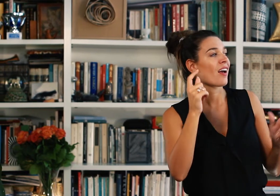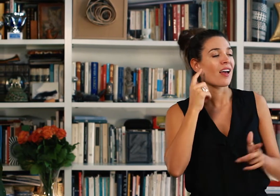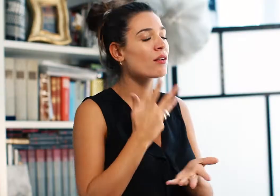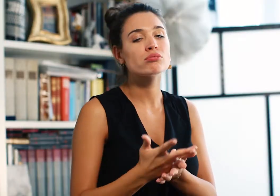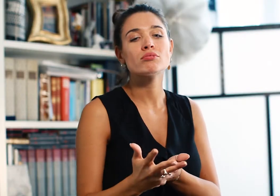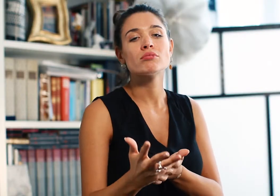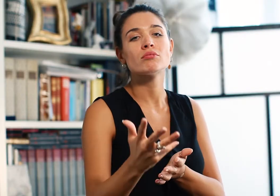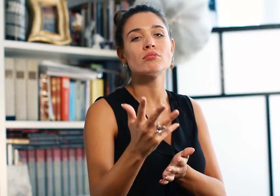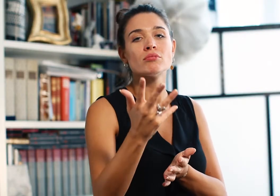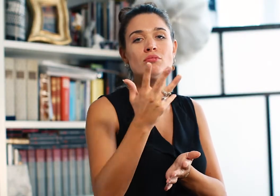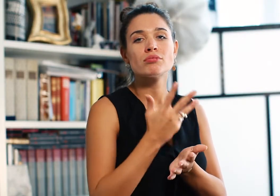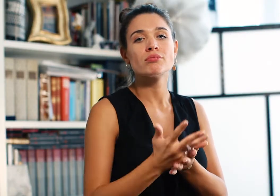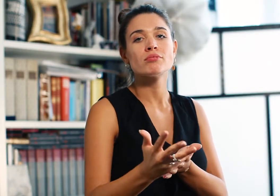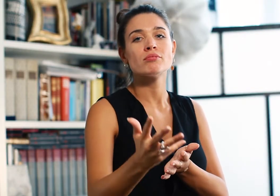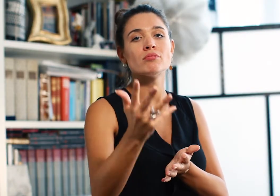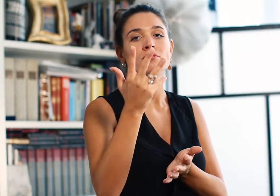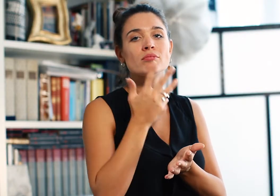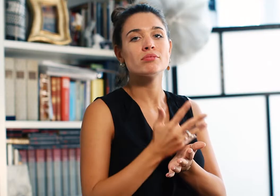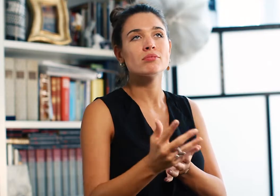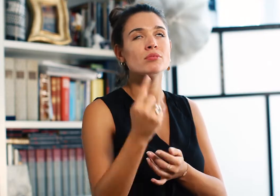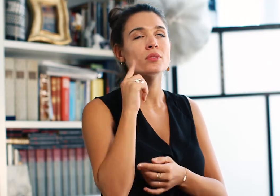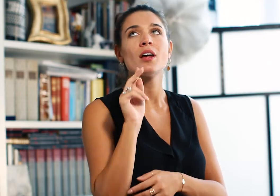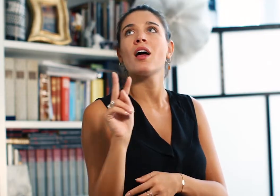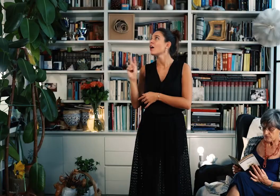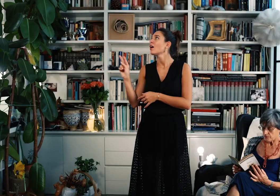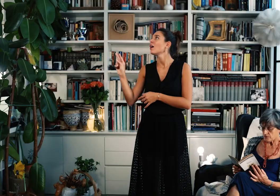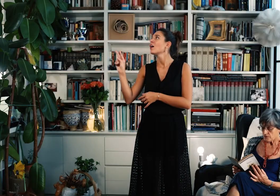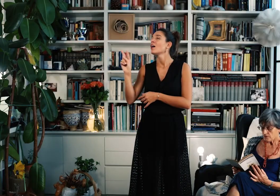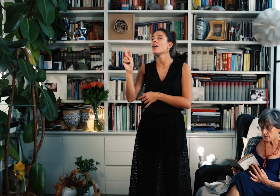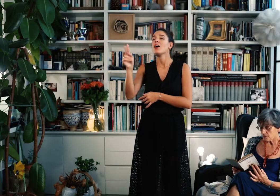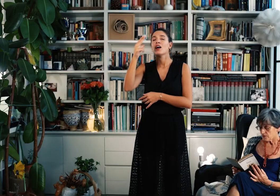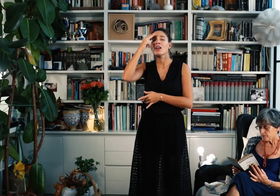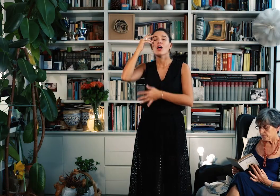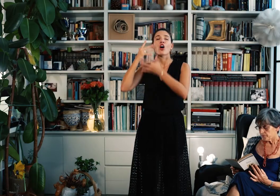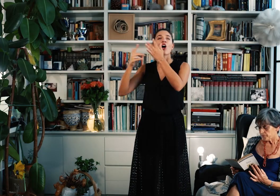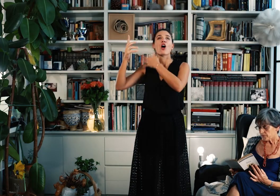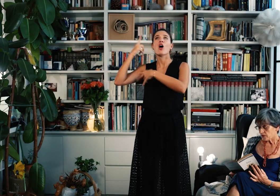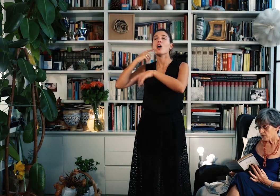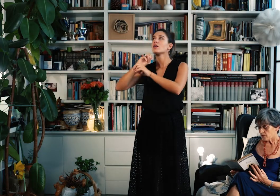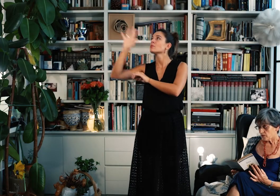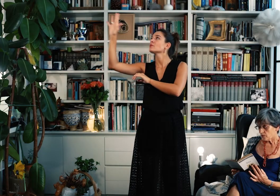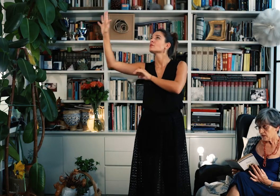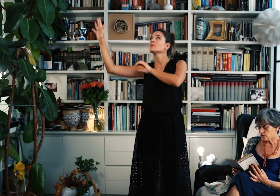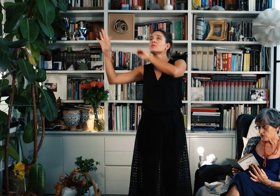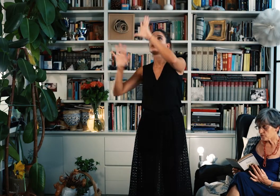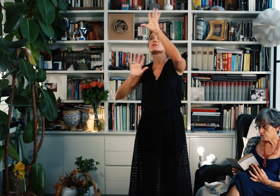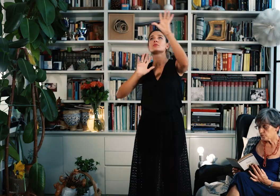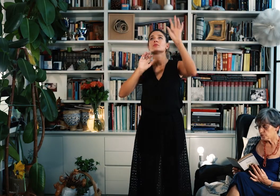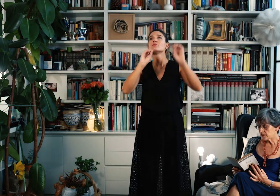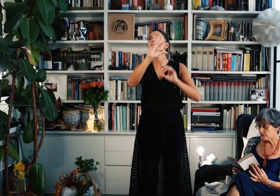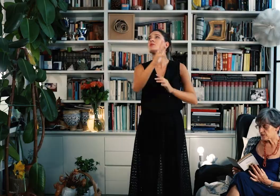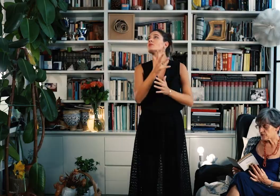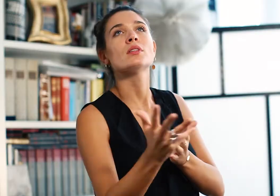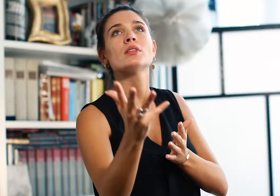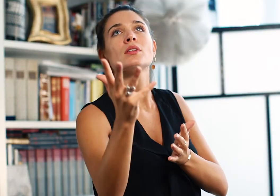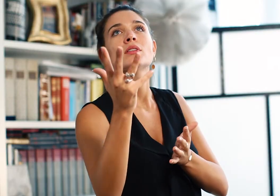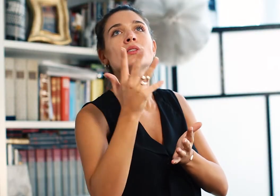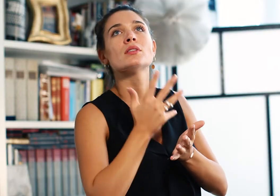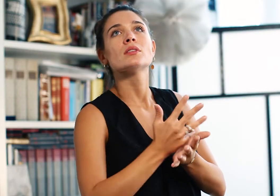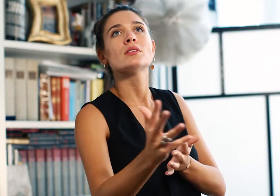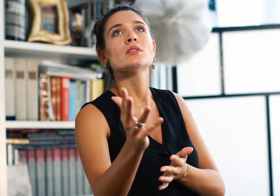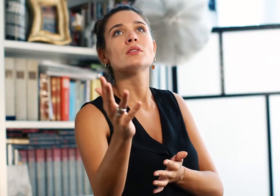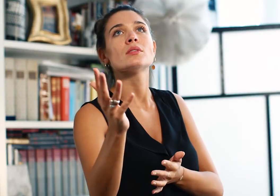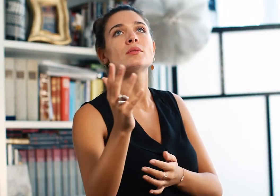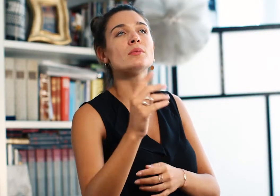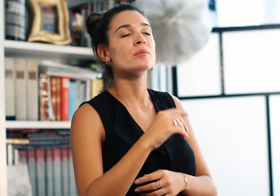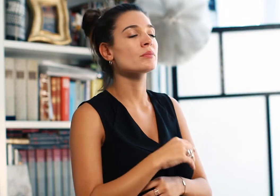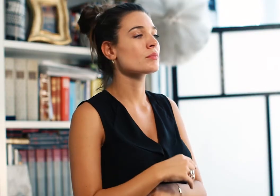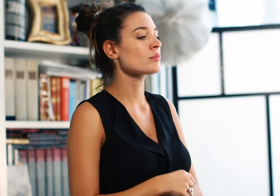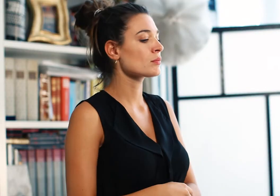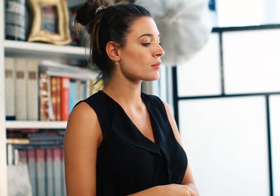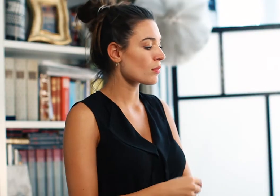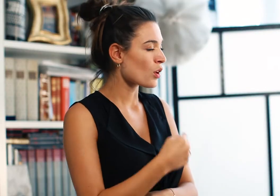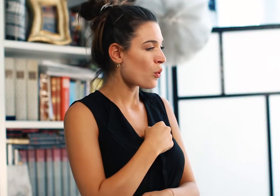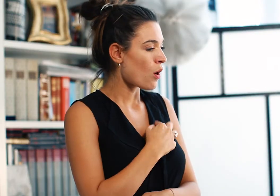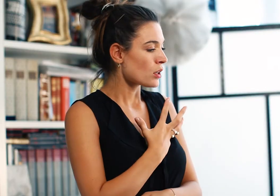guardando nell'aria cose che gli altri non vedevano. Quando la solitudine gli